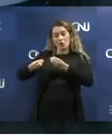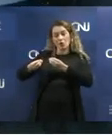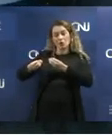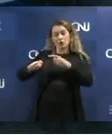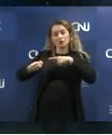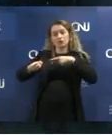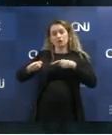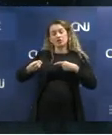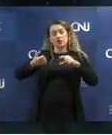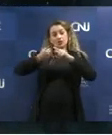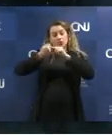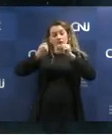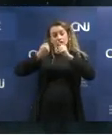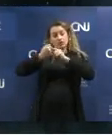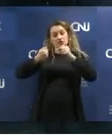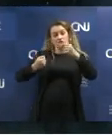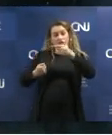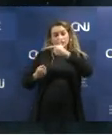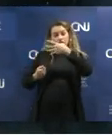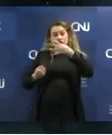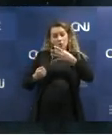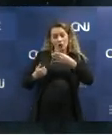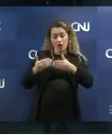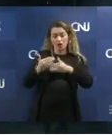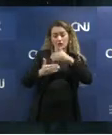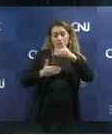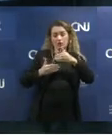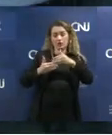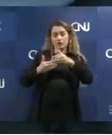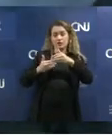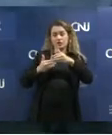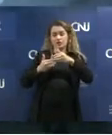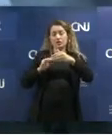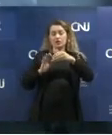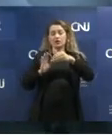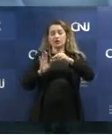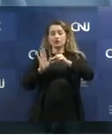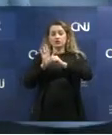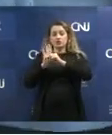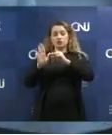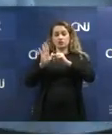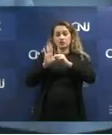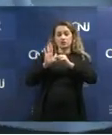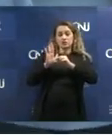ela começa a correr a partir da data em que se tornou conhecido o fato, que é nos mesmos moldes da 8.112.